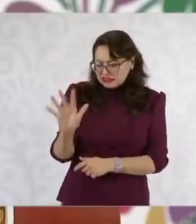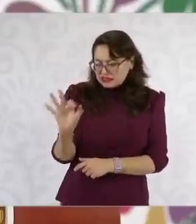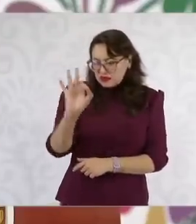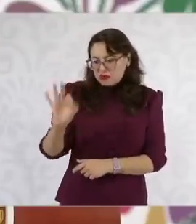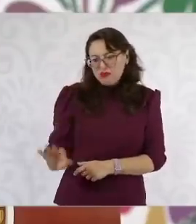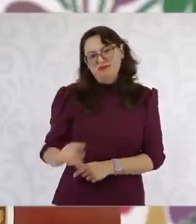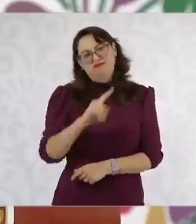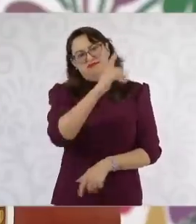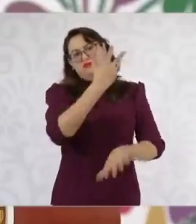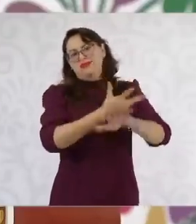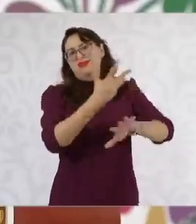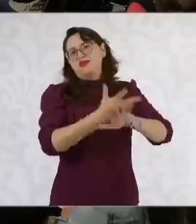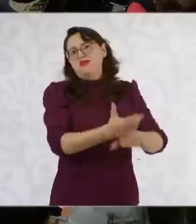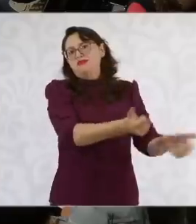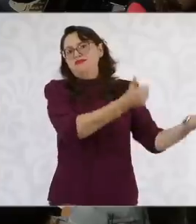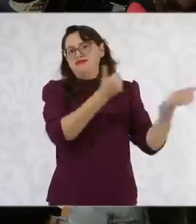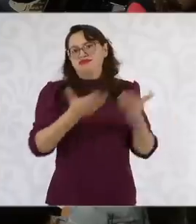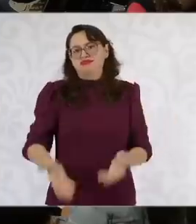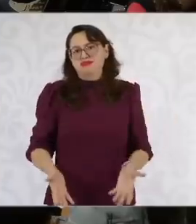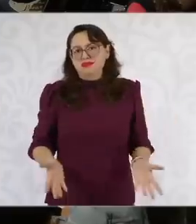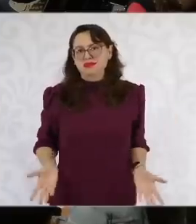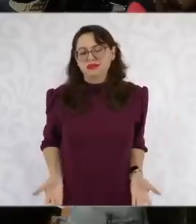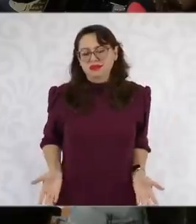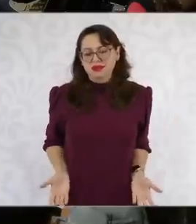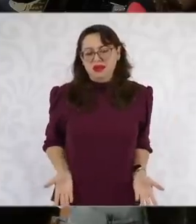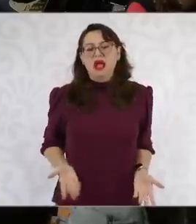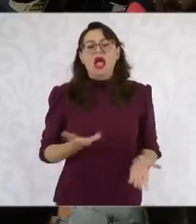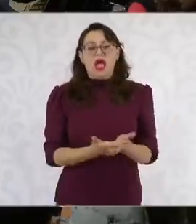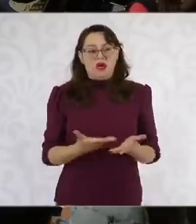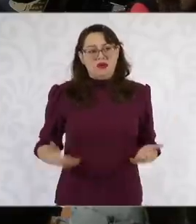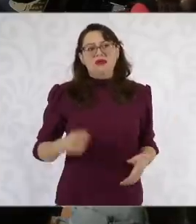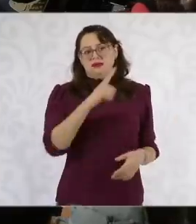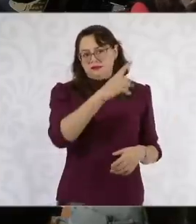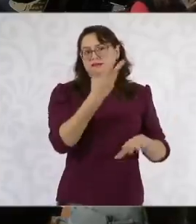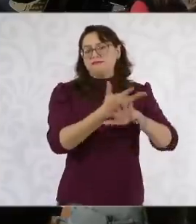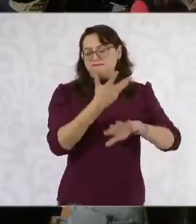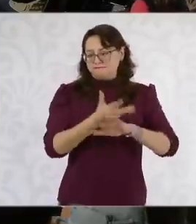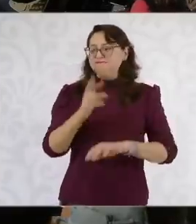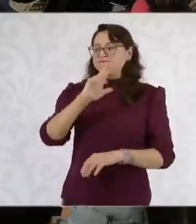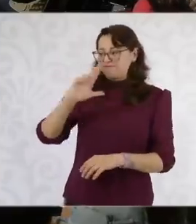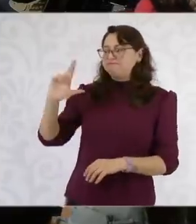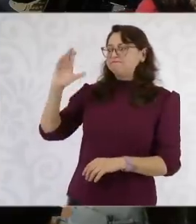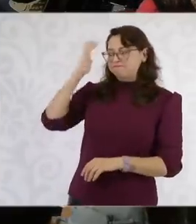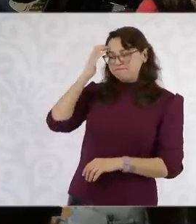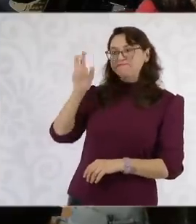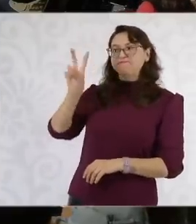hoy lo reconoce el departamento de Justicia por eso es tan importante la colaboración por eso